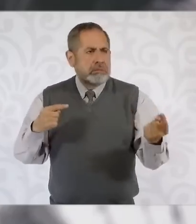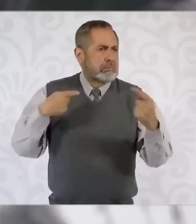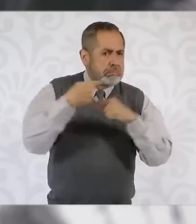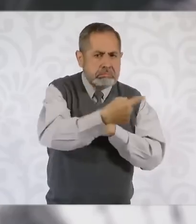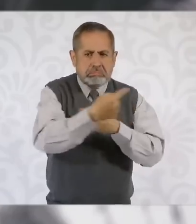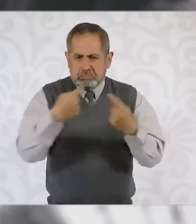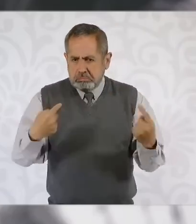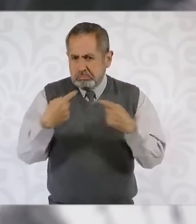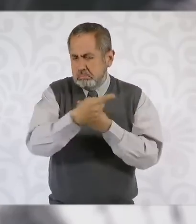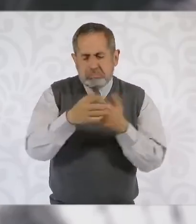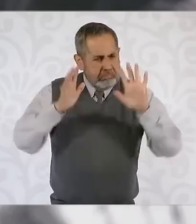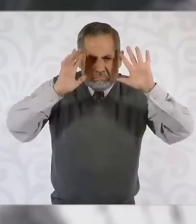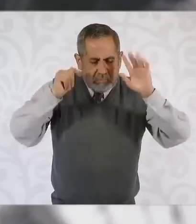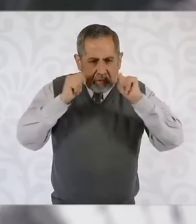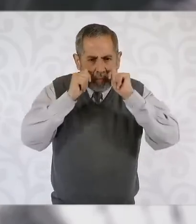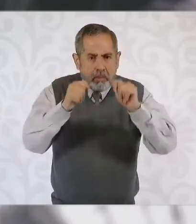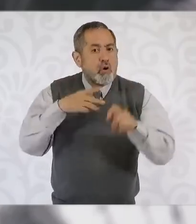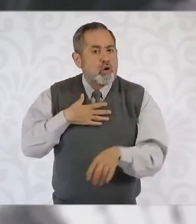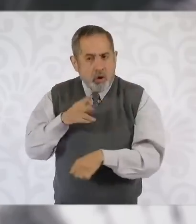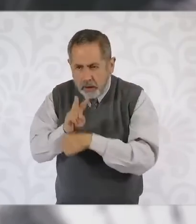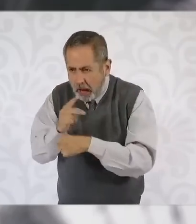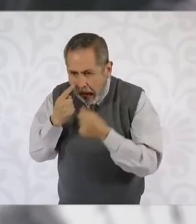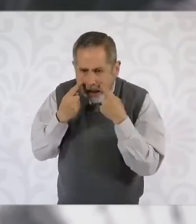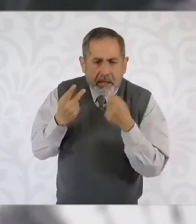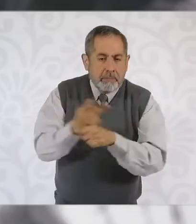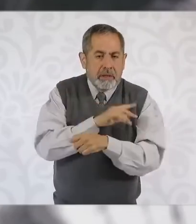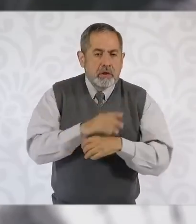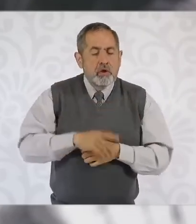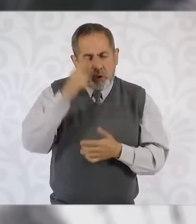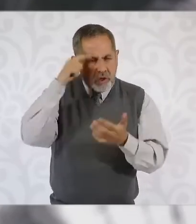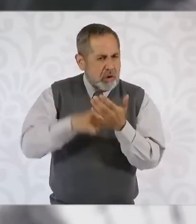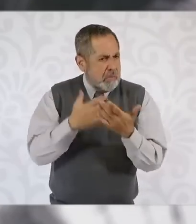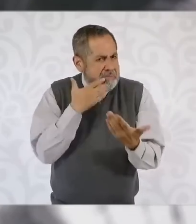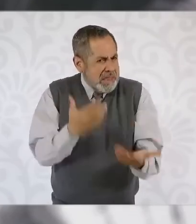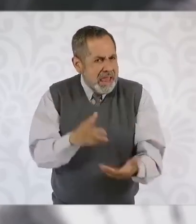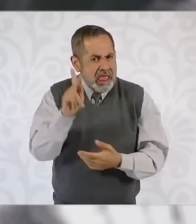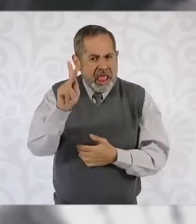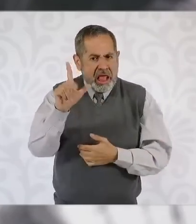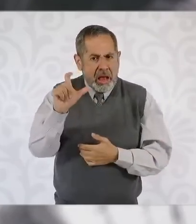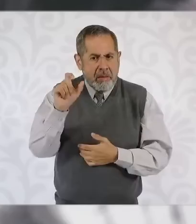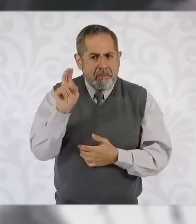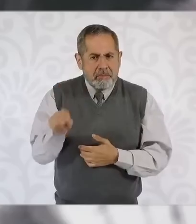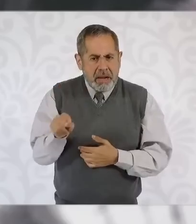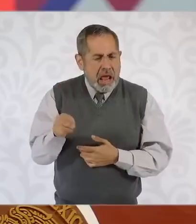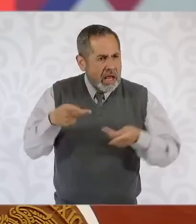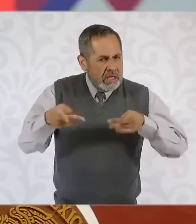para allá Yo creo que se puede hacer hac un plan de colaboración en el marco del respeto